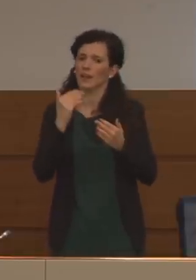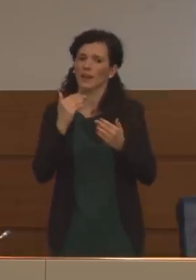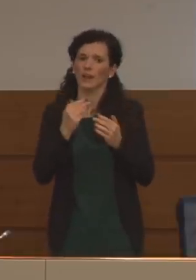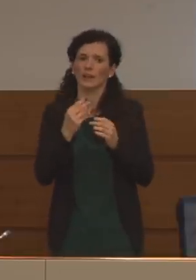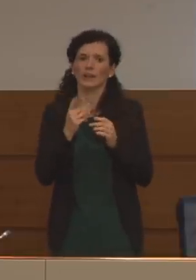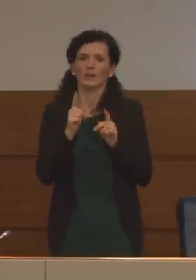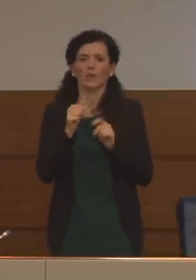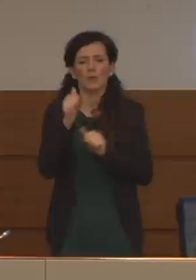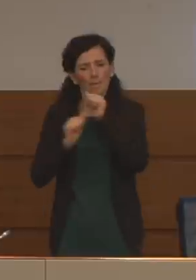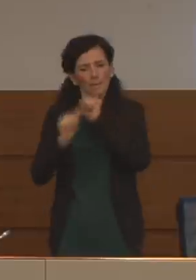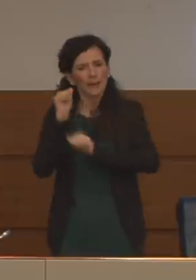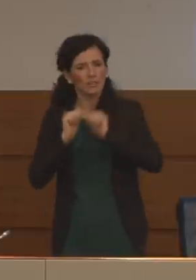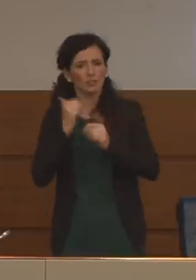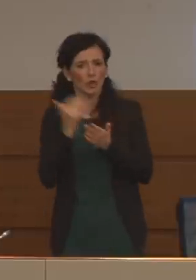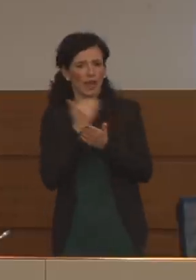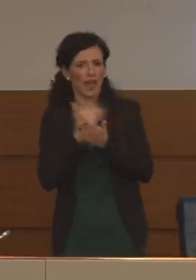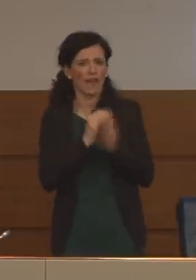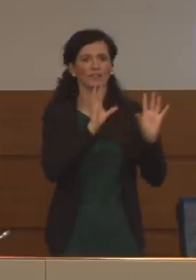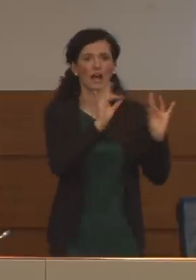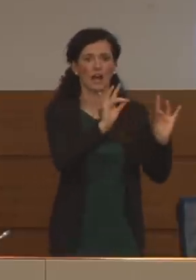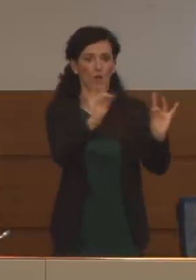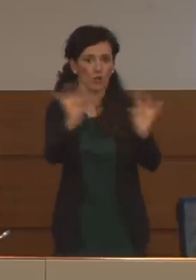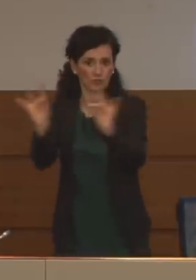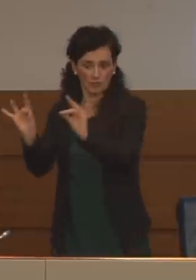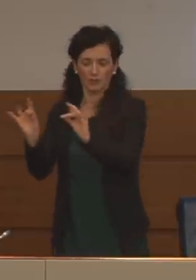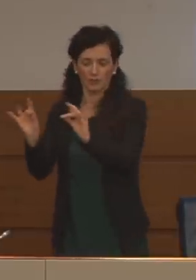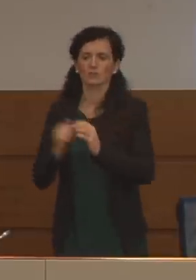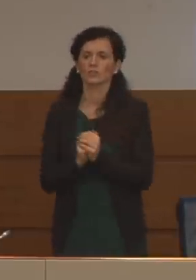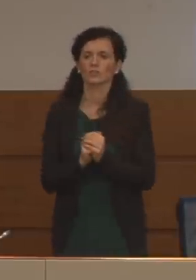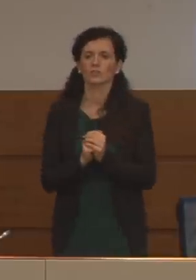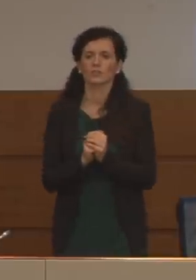alla possibile trasmissione attraverso superfici.